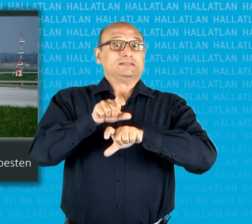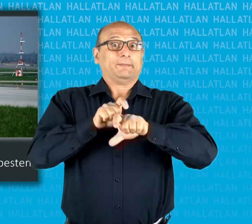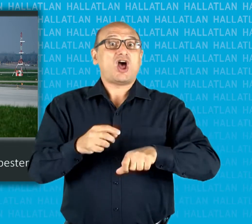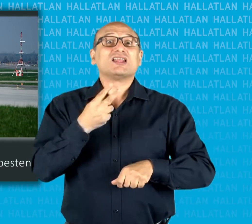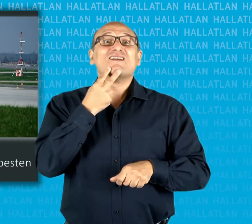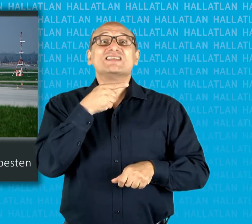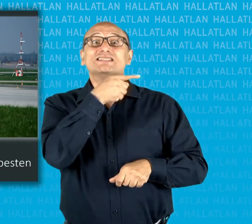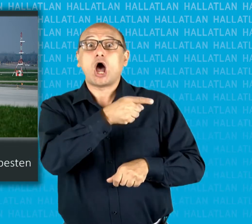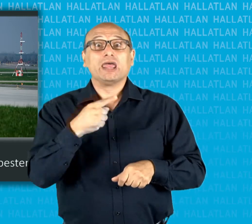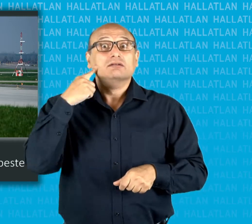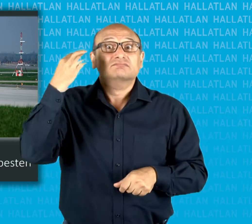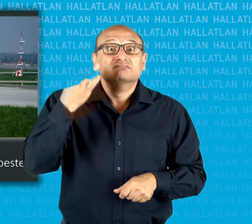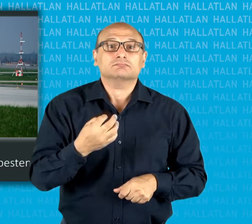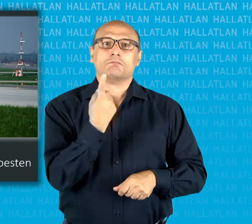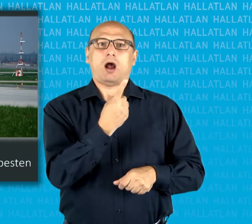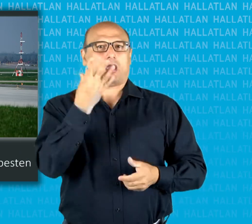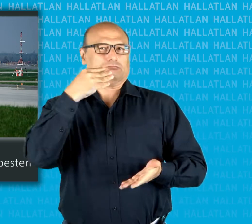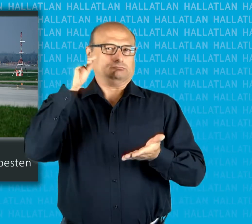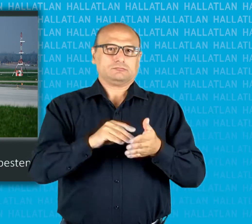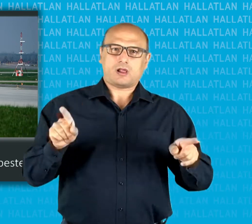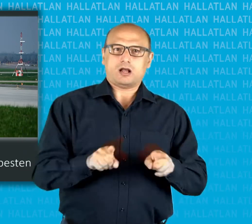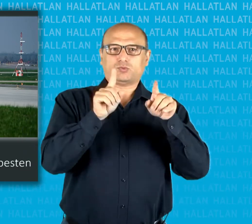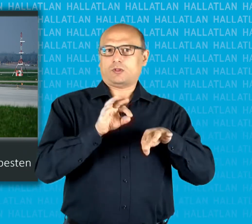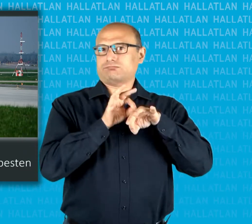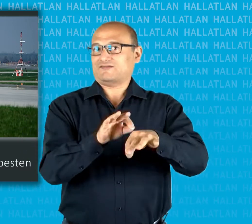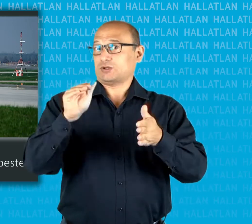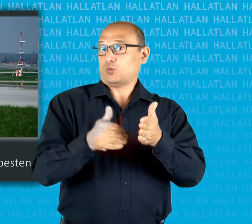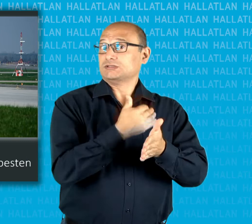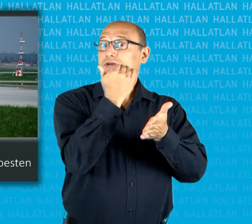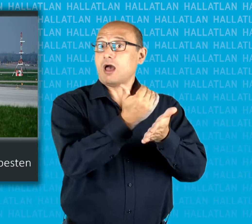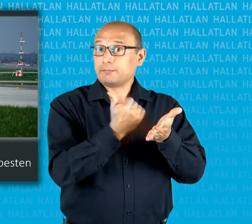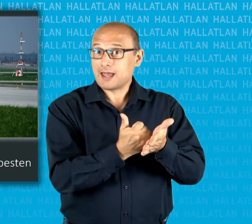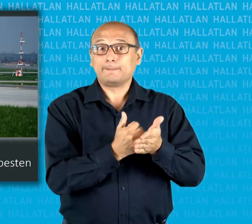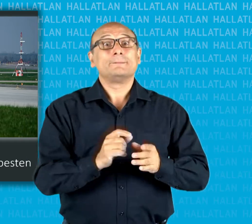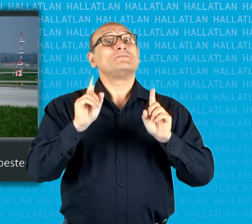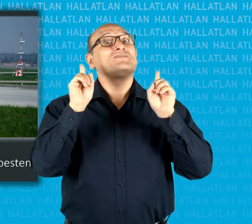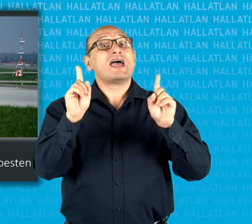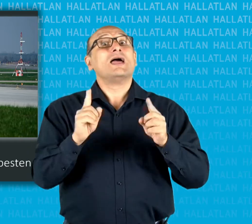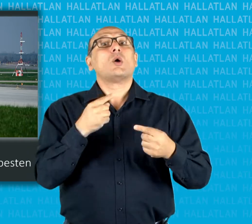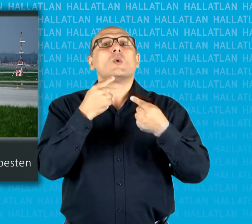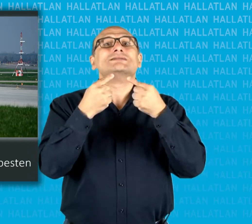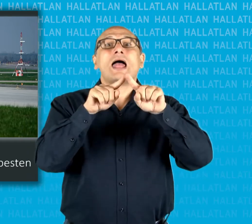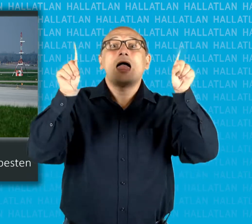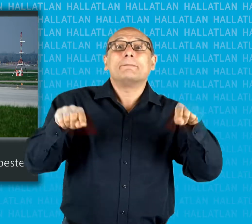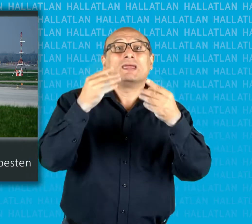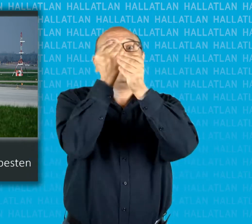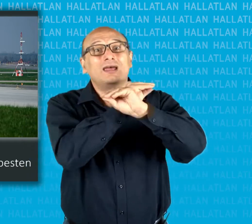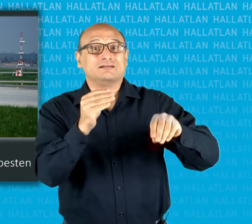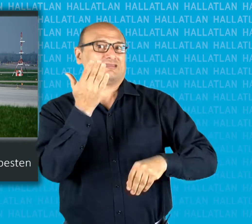közlemény nélkül, azonnali hatállyal hozzányúlt saját szabályzatához a Wizz Air.